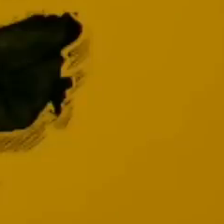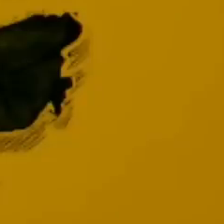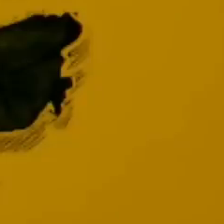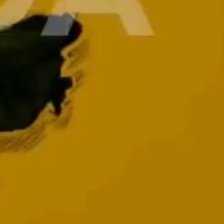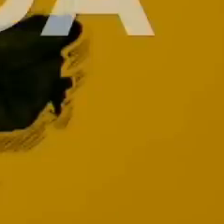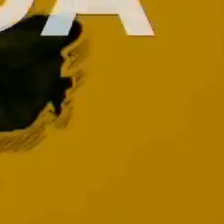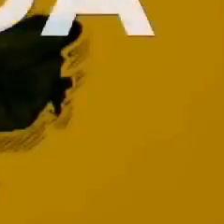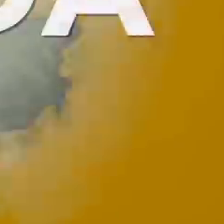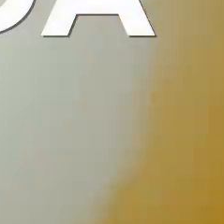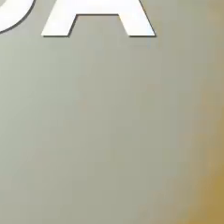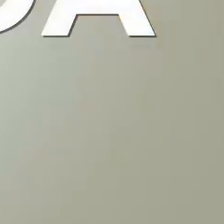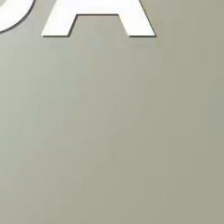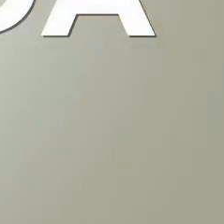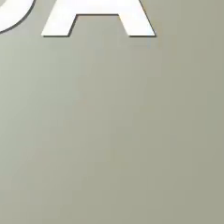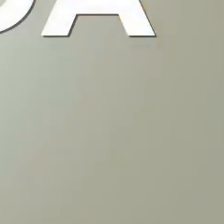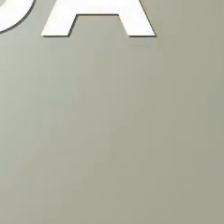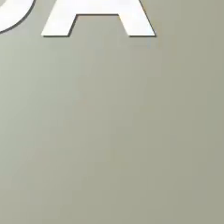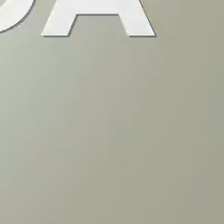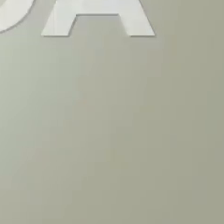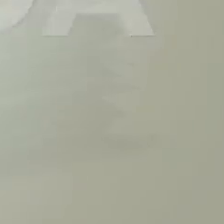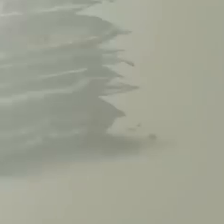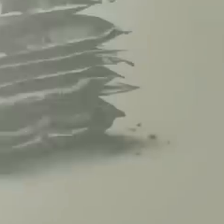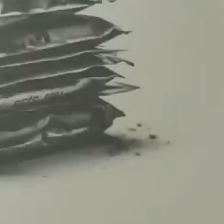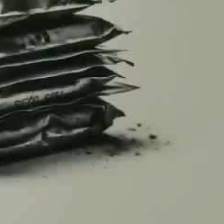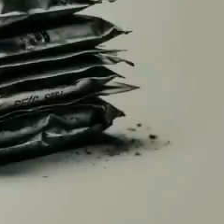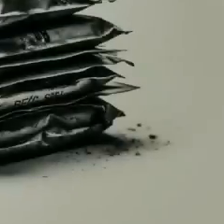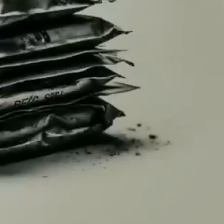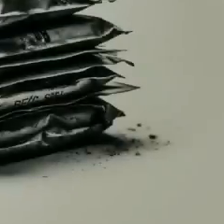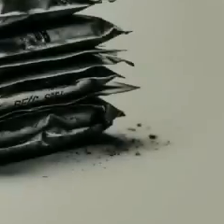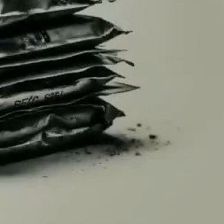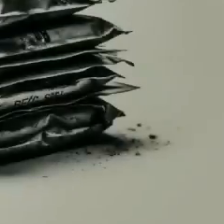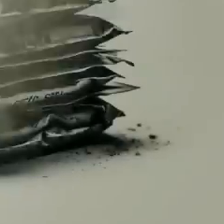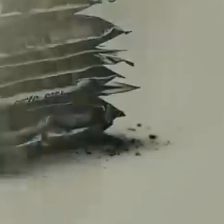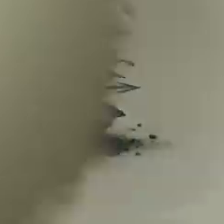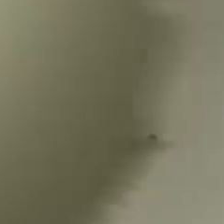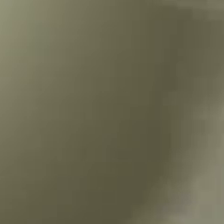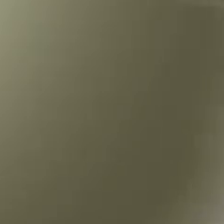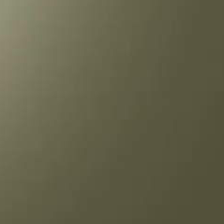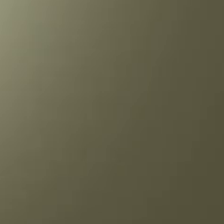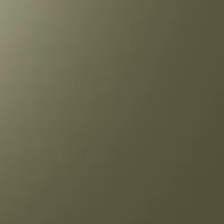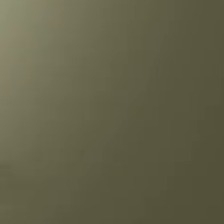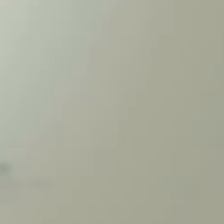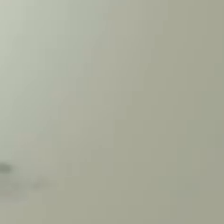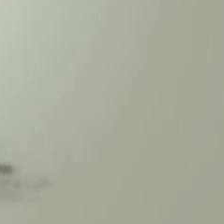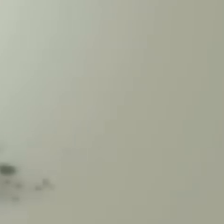naome Sinaloa se decomisó más de una tonelada de fentanil Solo este aseguramiento representa